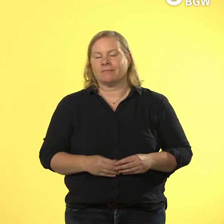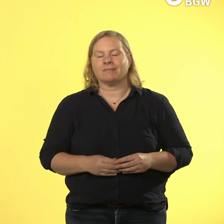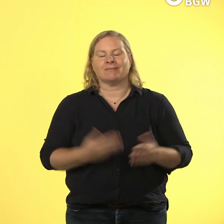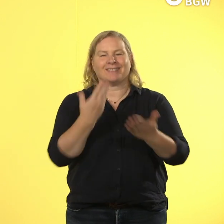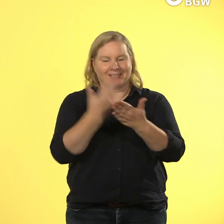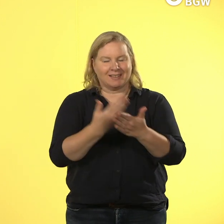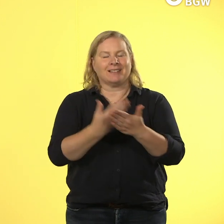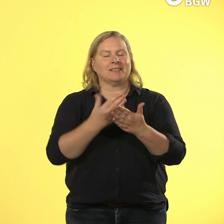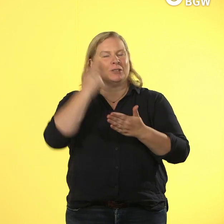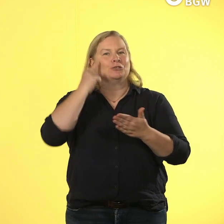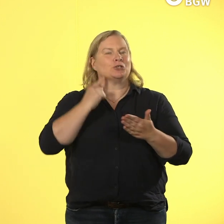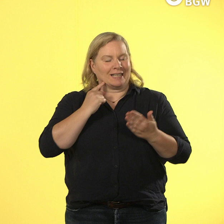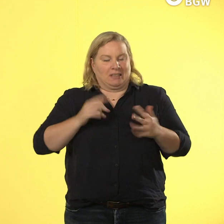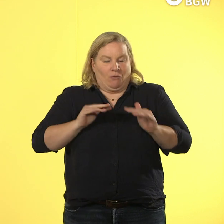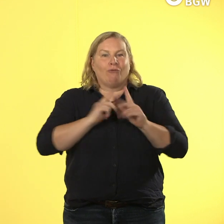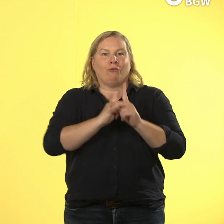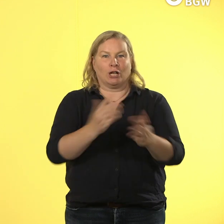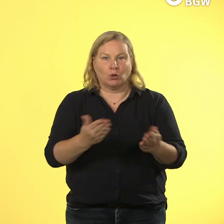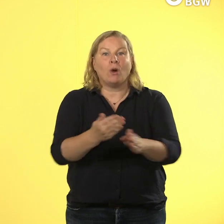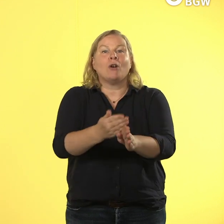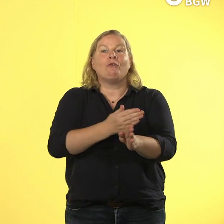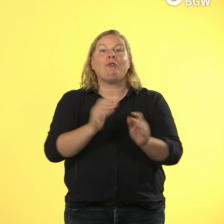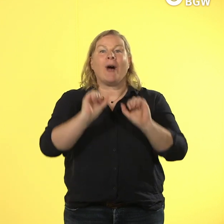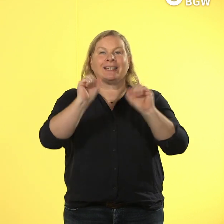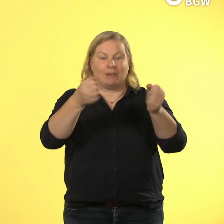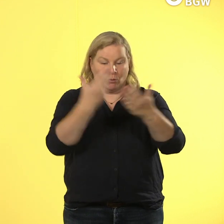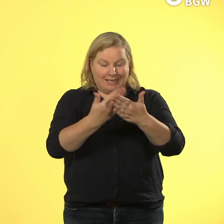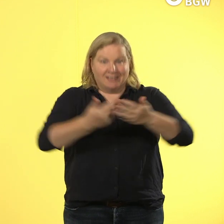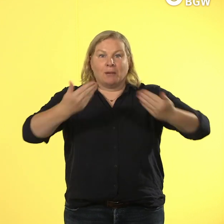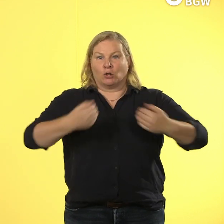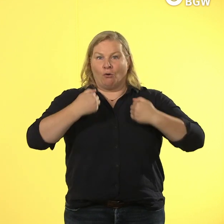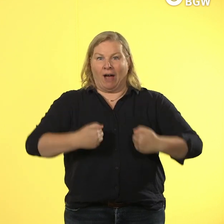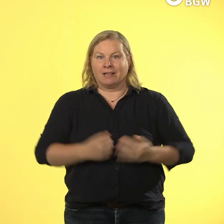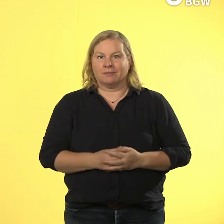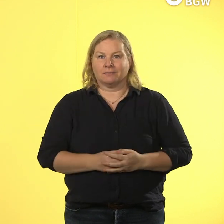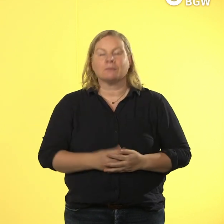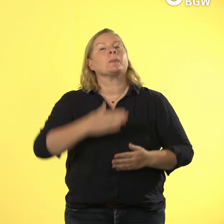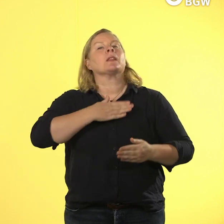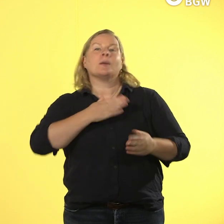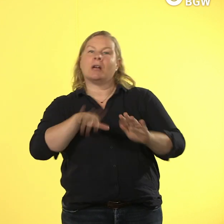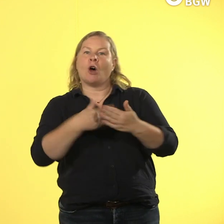Mein Job ist es, Teams zu begleiten, die in Konflikten sind und mit Veränderungsdruck noch mehr Konflikte haben.